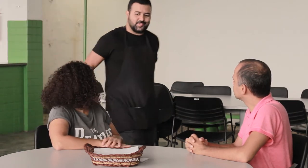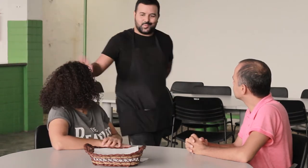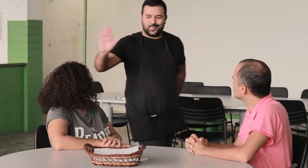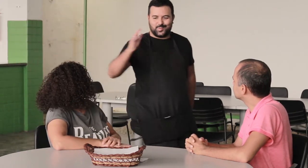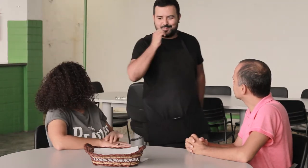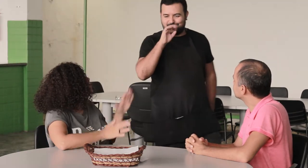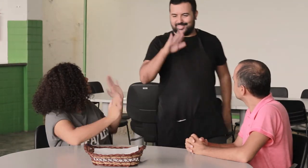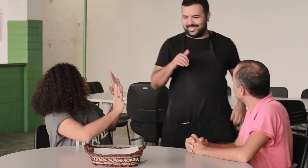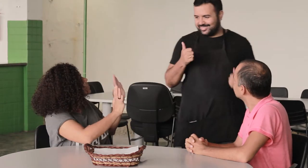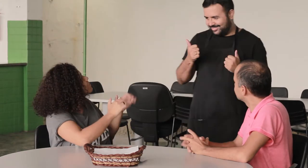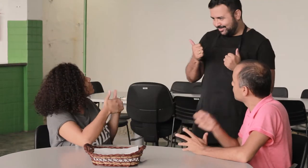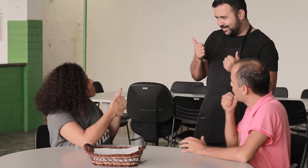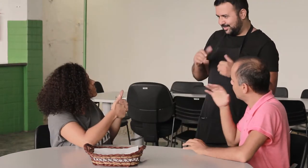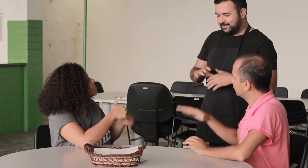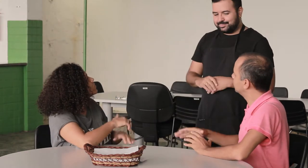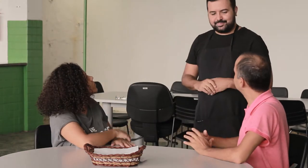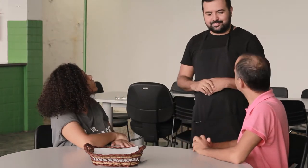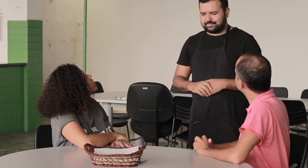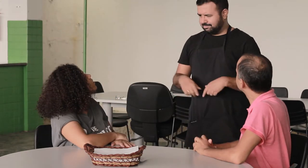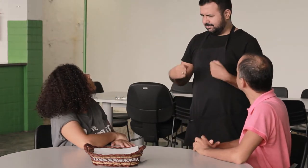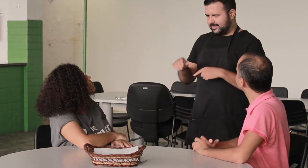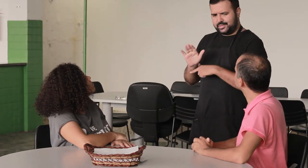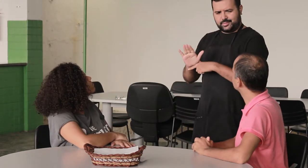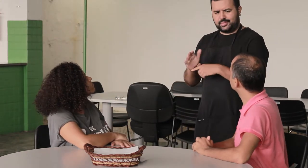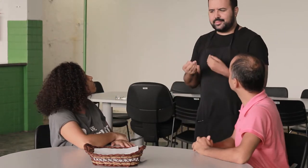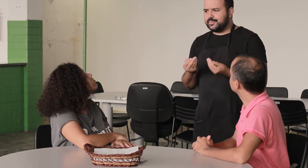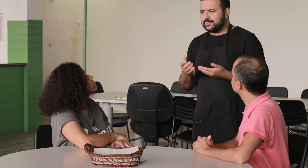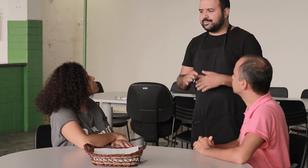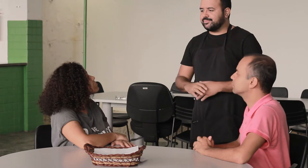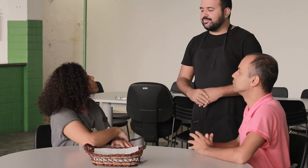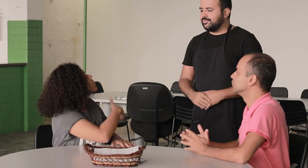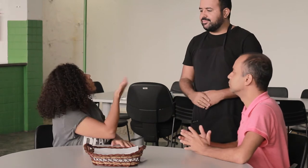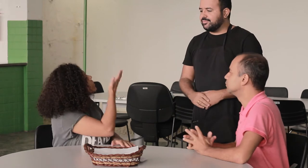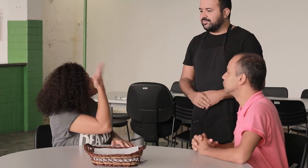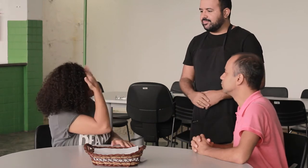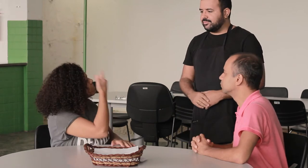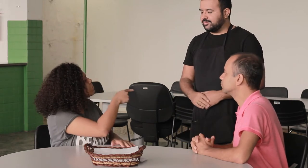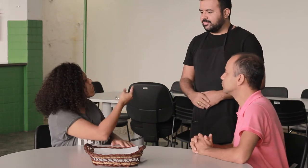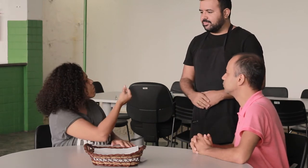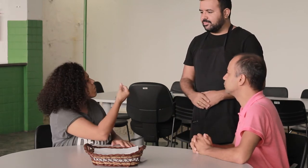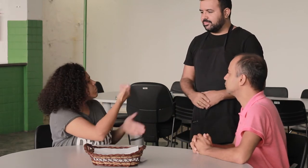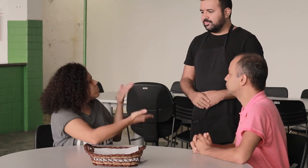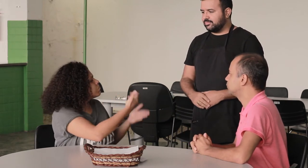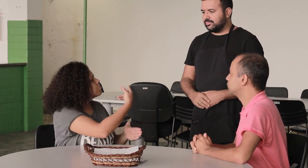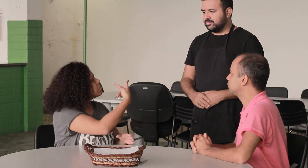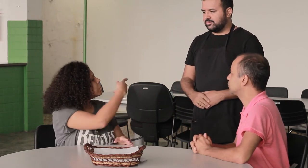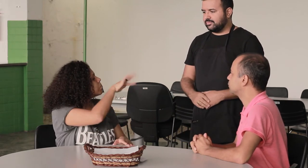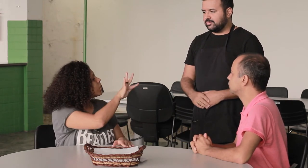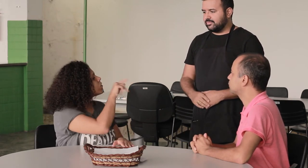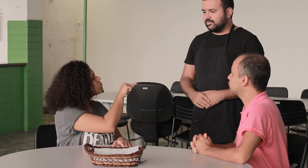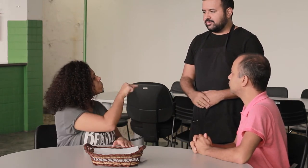Olá, boa tarde! Tudo bem? Em que posso ajudá-los? Qual o preço do PF? É muito caro?